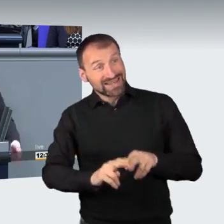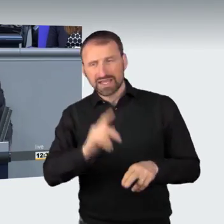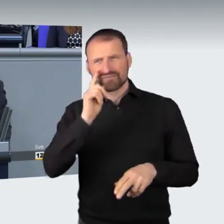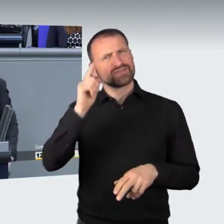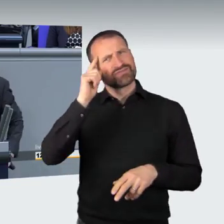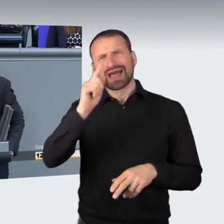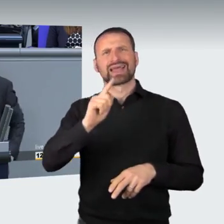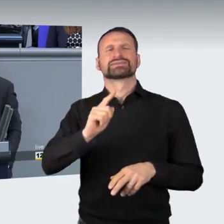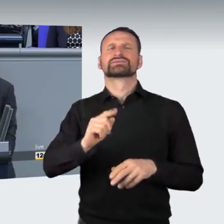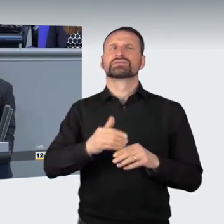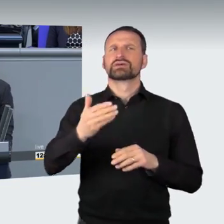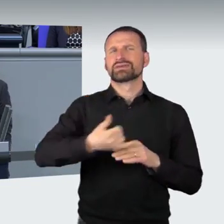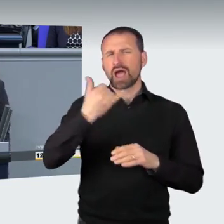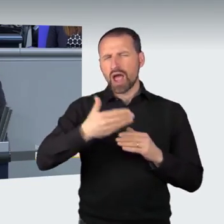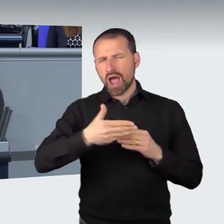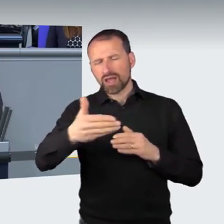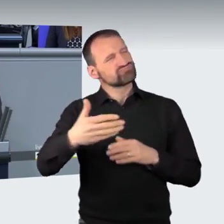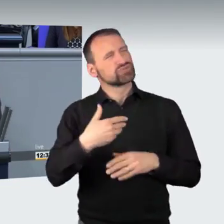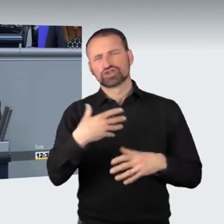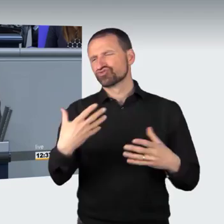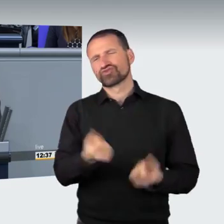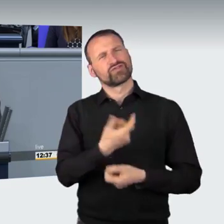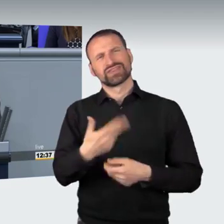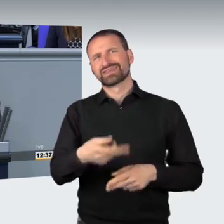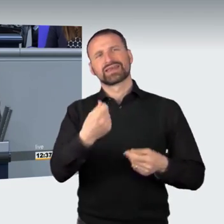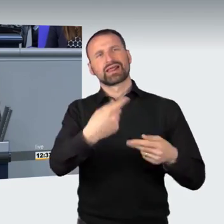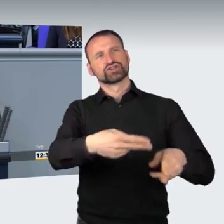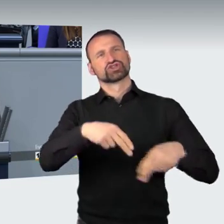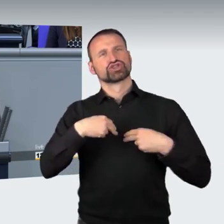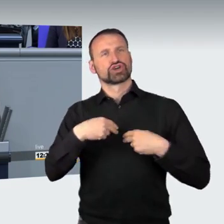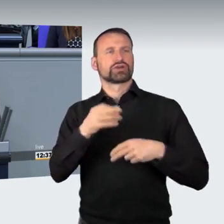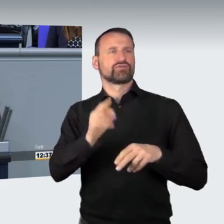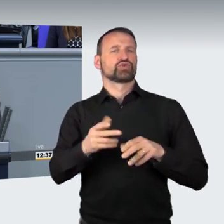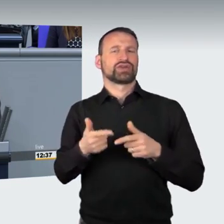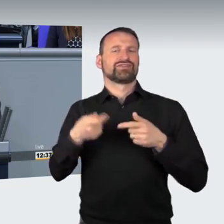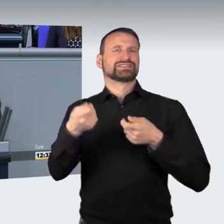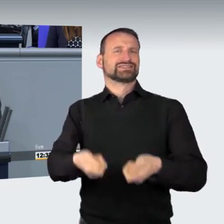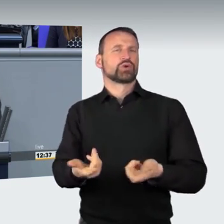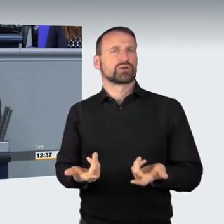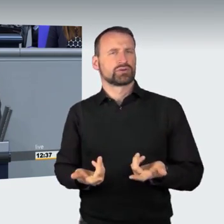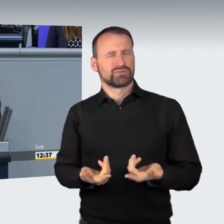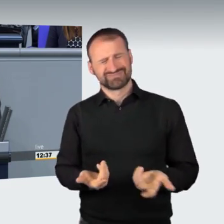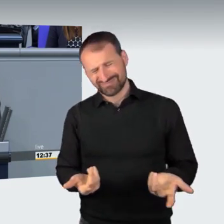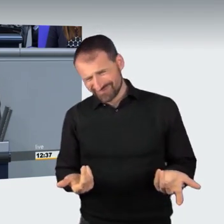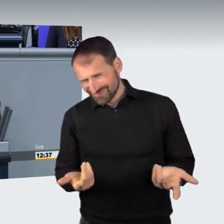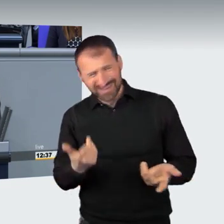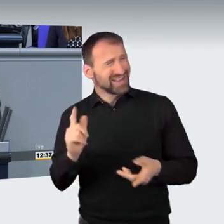dass für eine ausreichende Wohnraumversorgung zu wenige Wohnungen gebaut werden und dass für die Erreichung der Klimaschutzziele